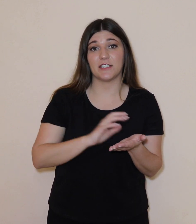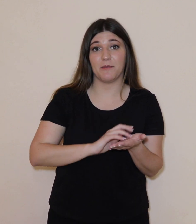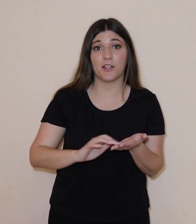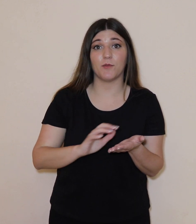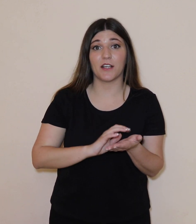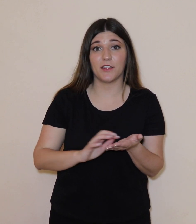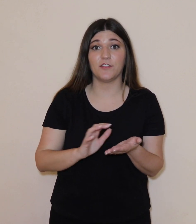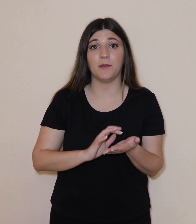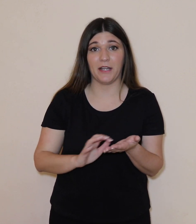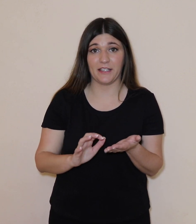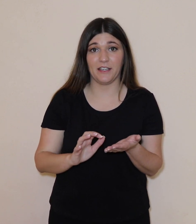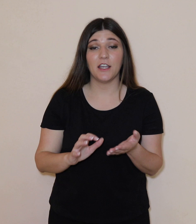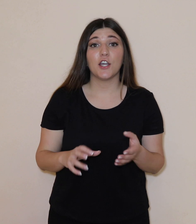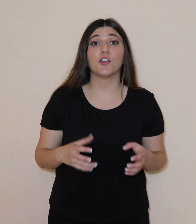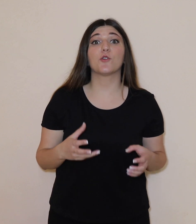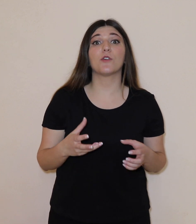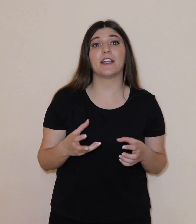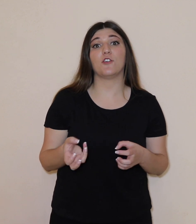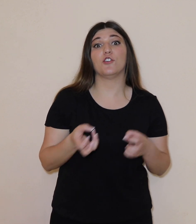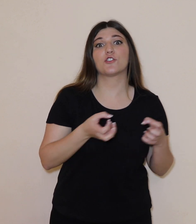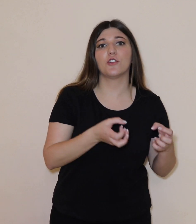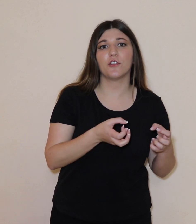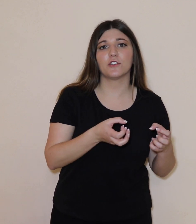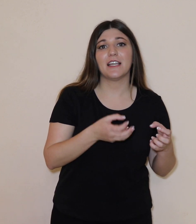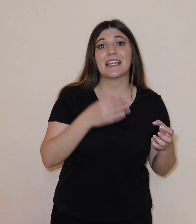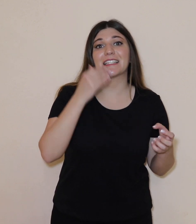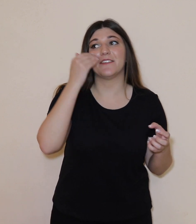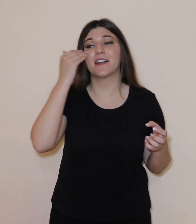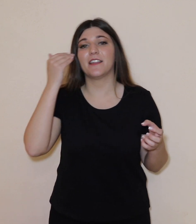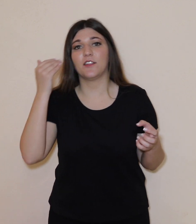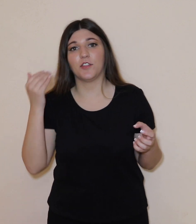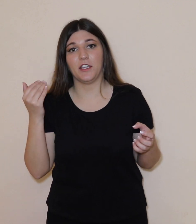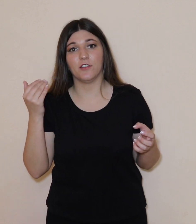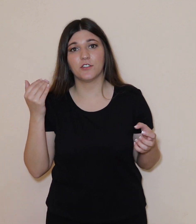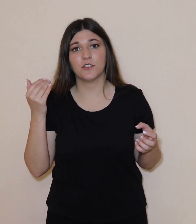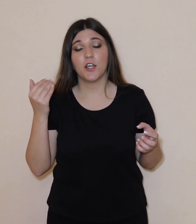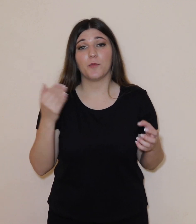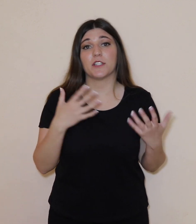sistema de comunicación del braille. ¿Qué ocurre con los sordos que se van quedando ciegos? Pues